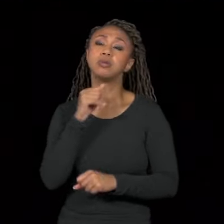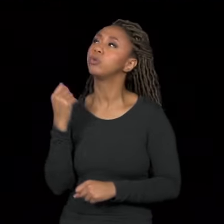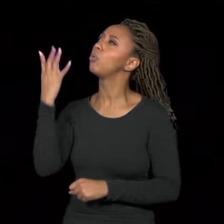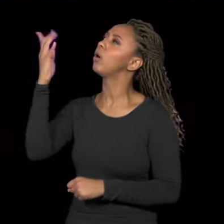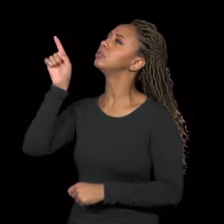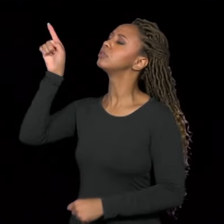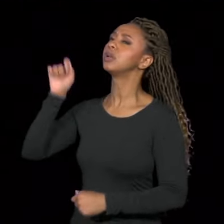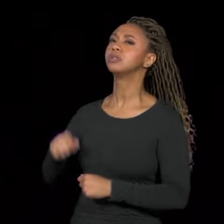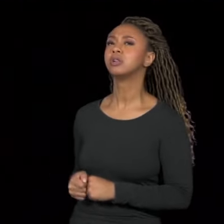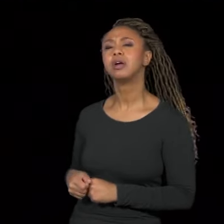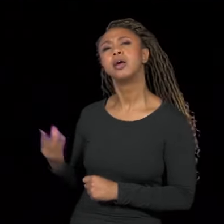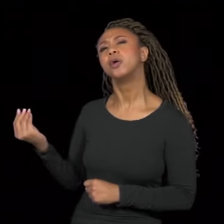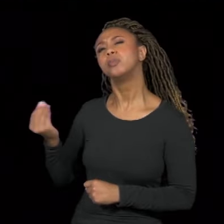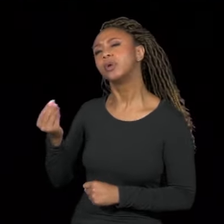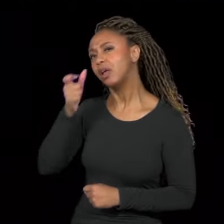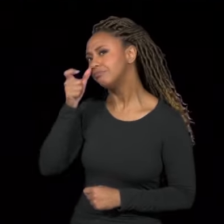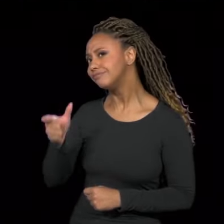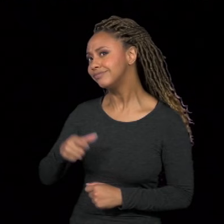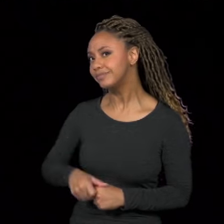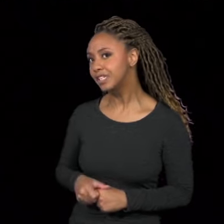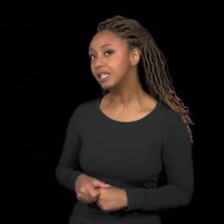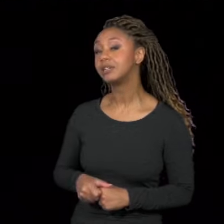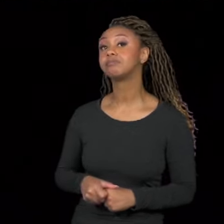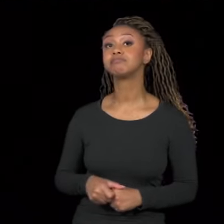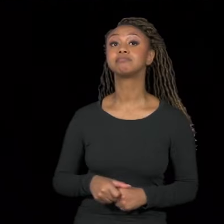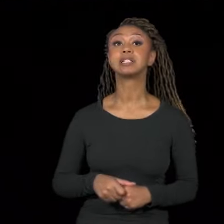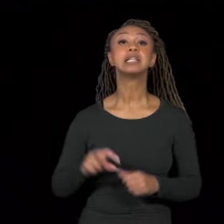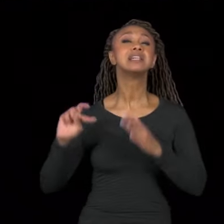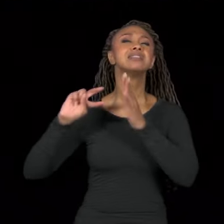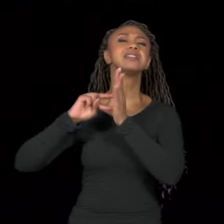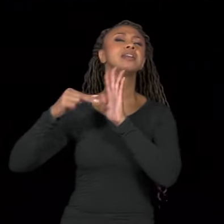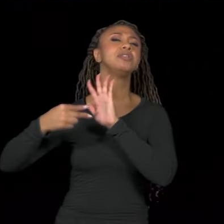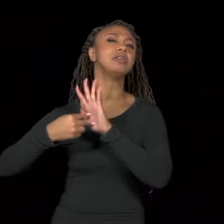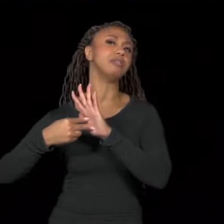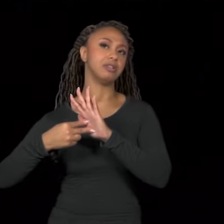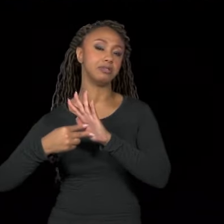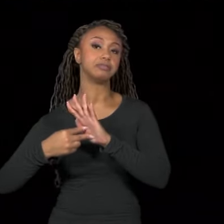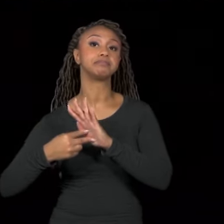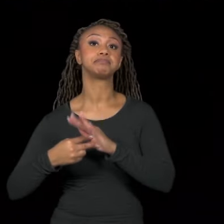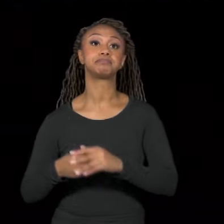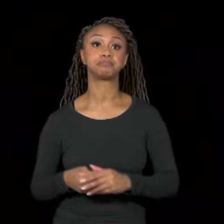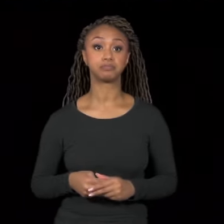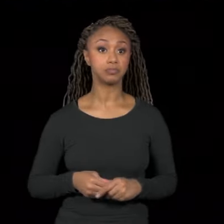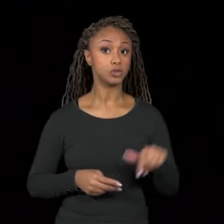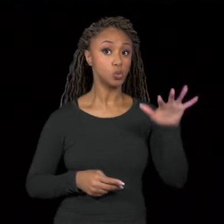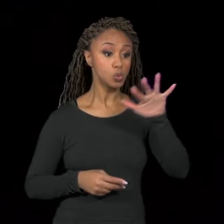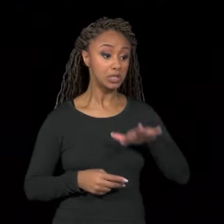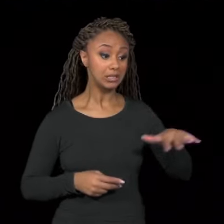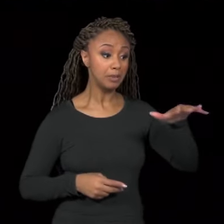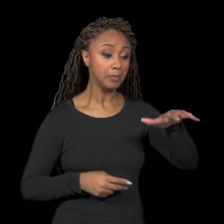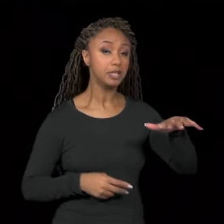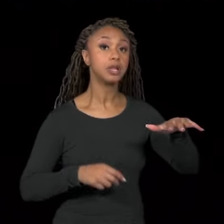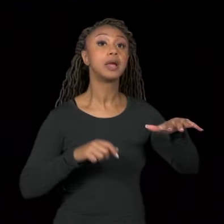QUE AQUI, O MEU DEPARTAMENTO ELE TEM QUE TER NO MÍNIMO QUATRO FUNCIONÁRIOS E